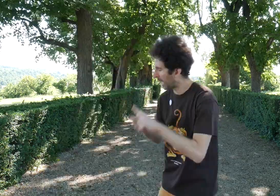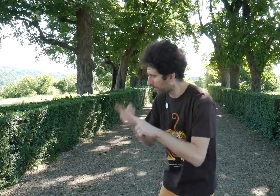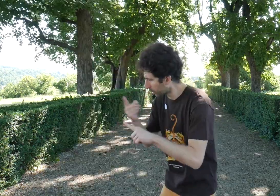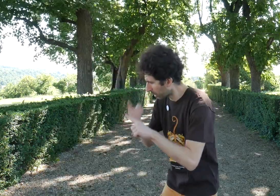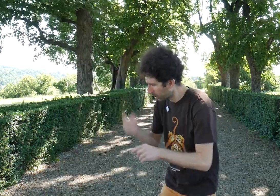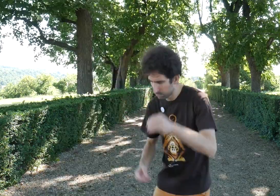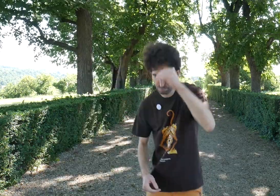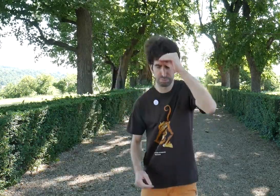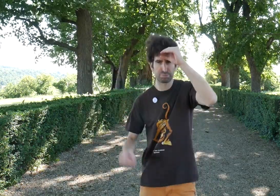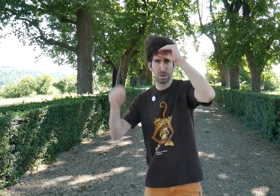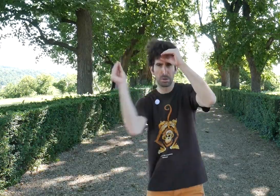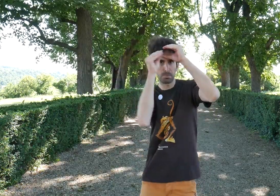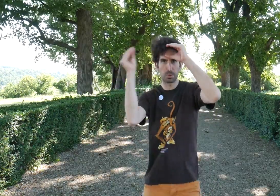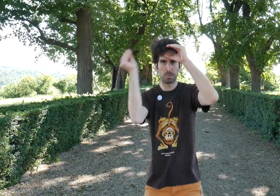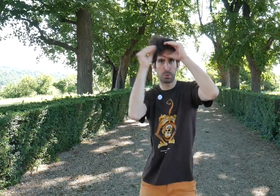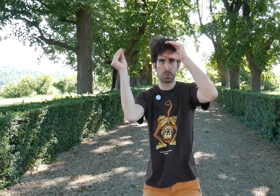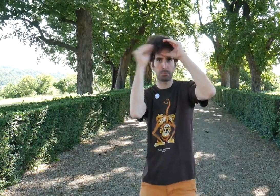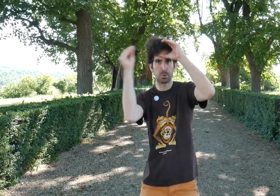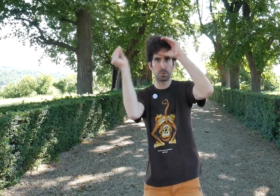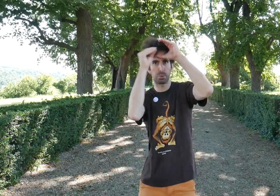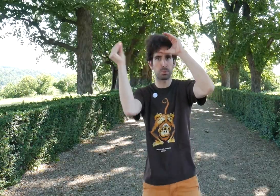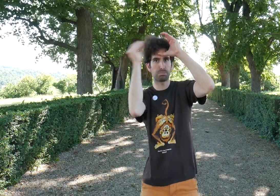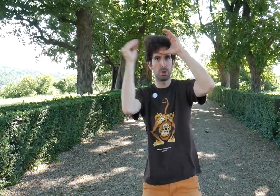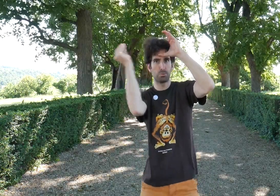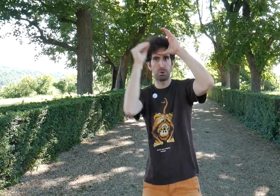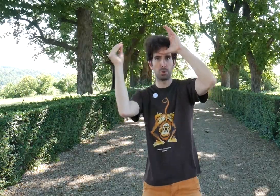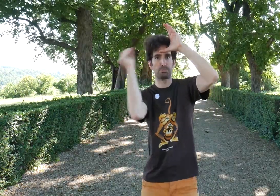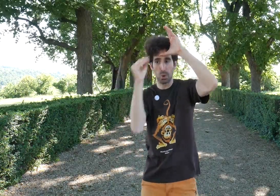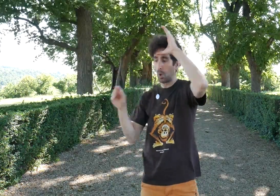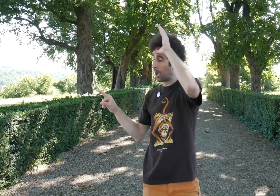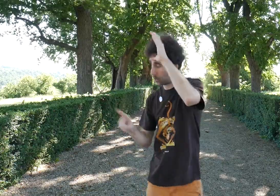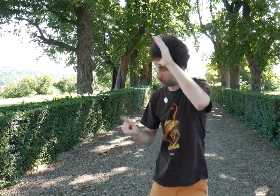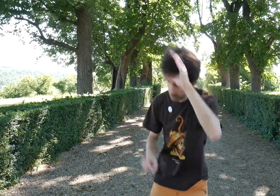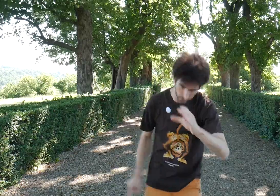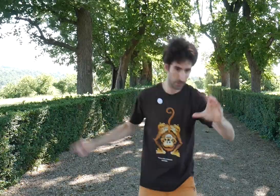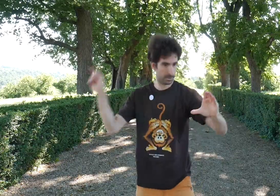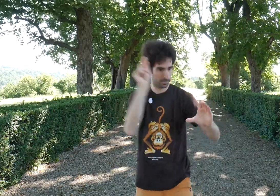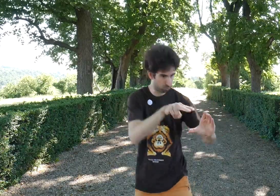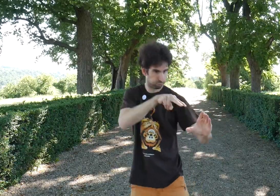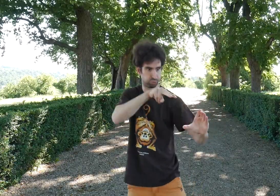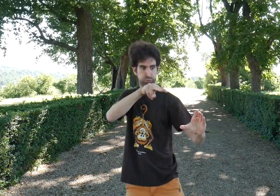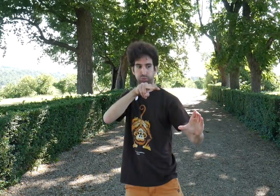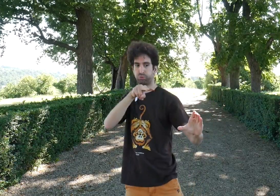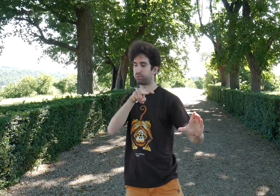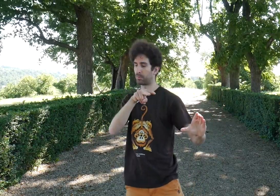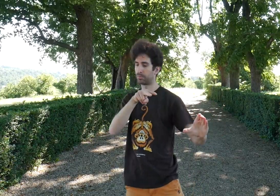C'est important de nourrir ses connaissances et aussi de prendre du recul avec.